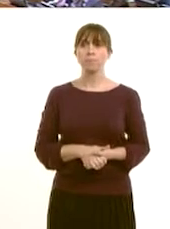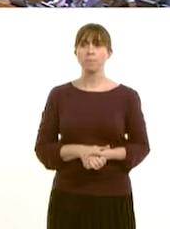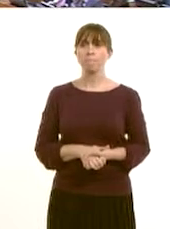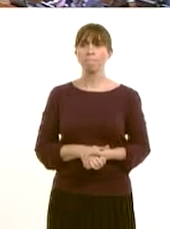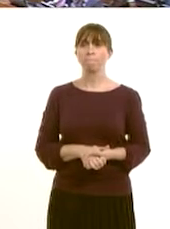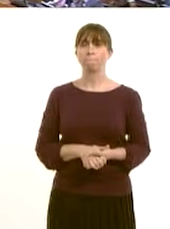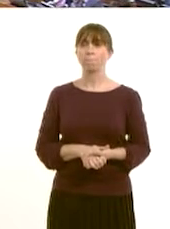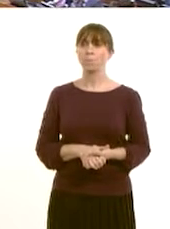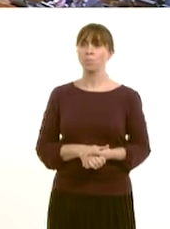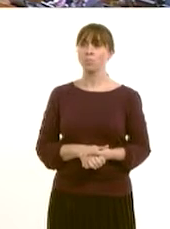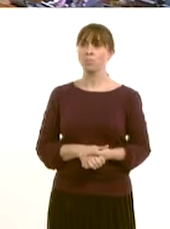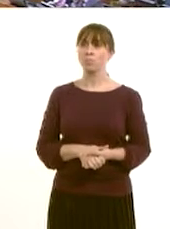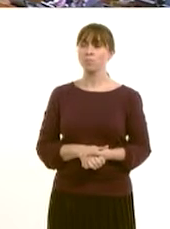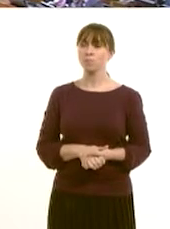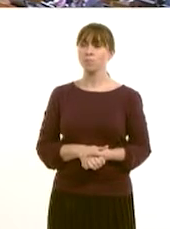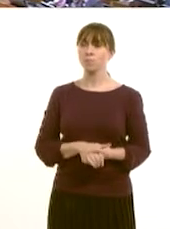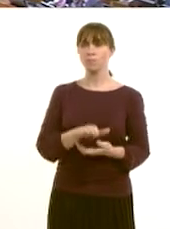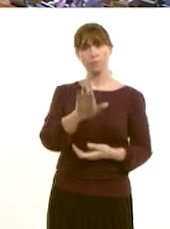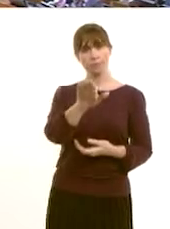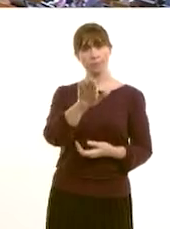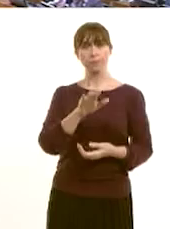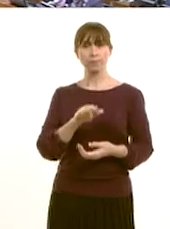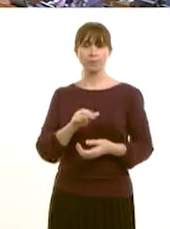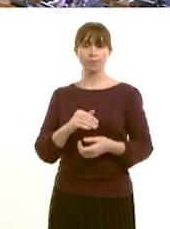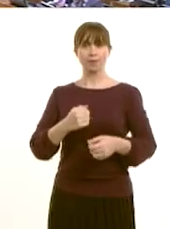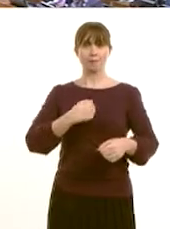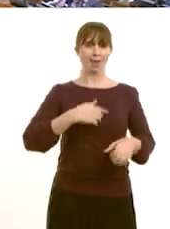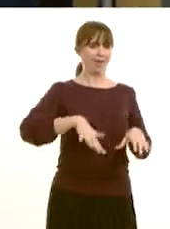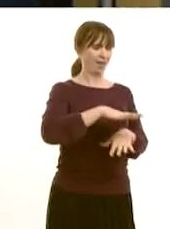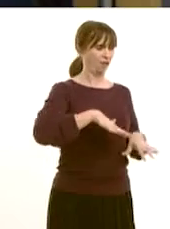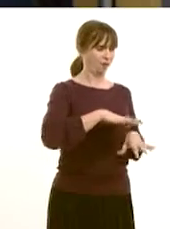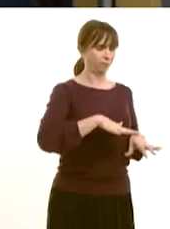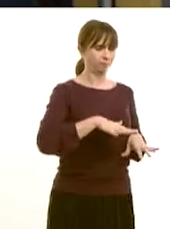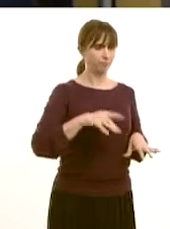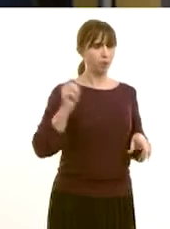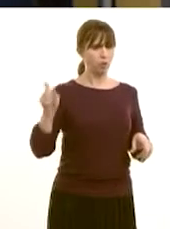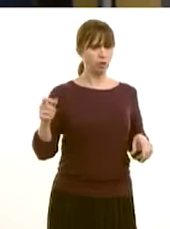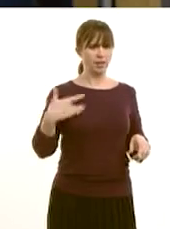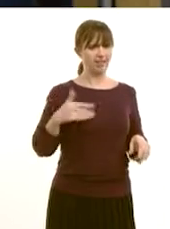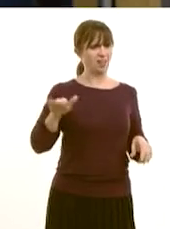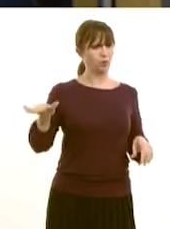‚ mi iíw helpu nhw gydag achos, oherwydd ei bod yn gwybod fy mod i wedi gwneud lot ar iechyd meddwl.